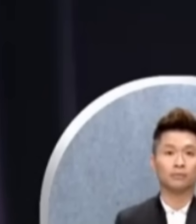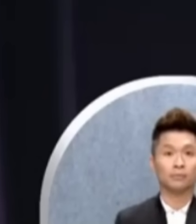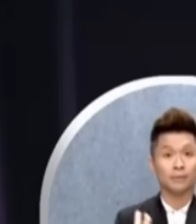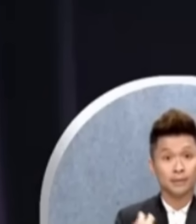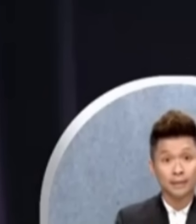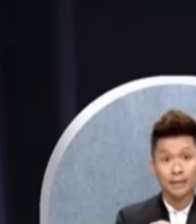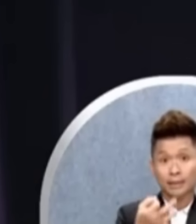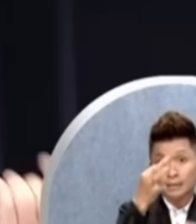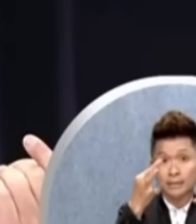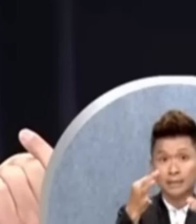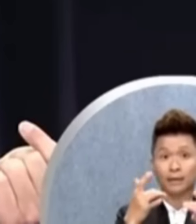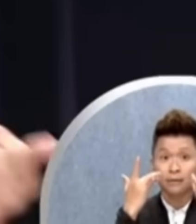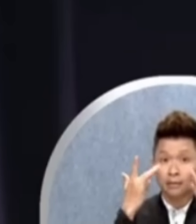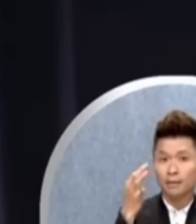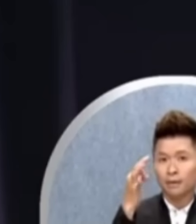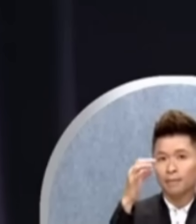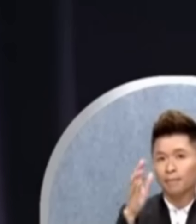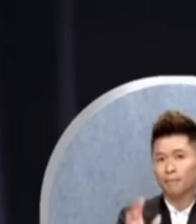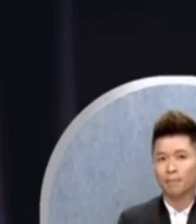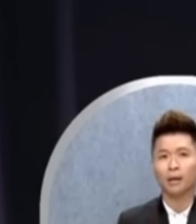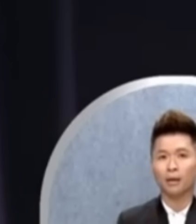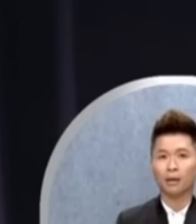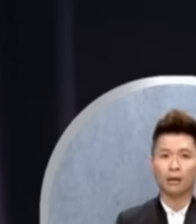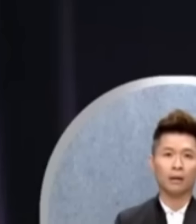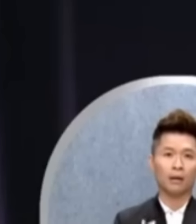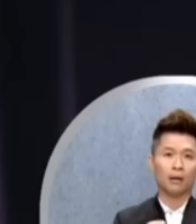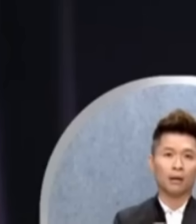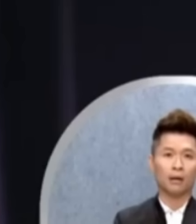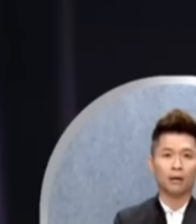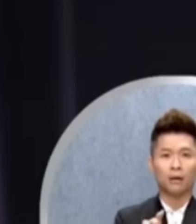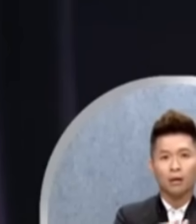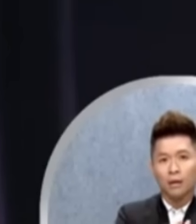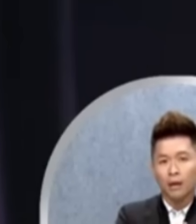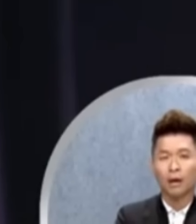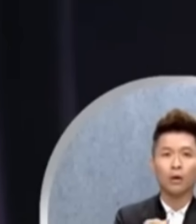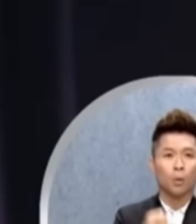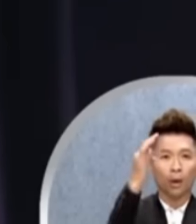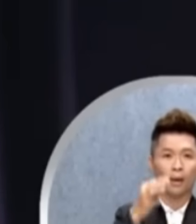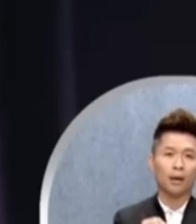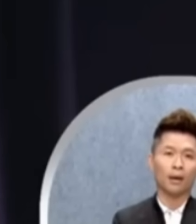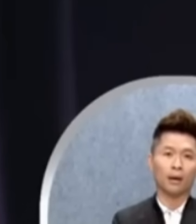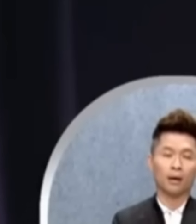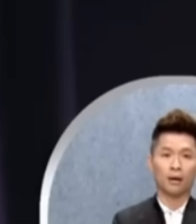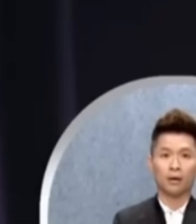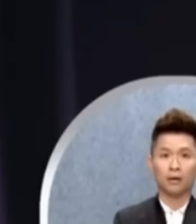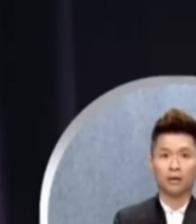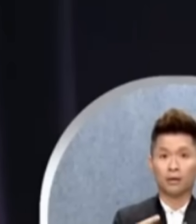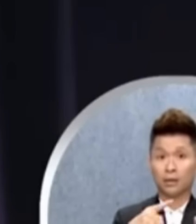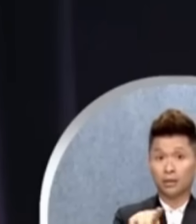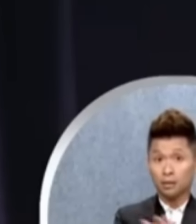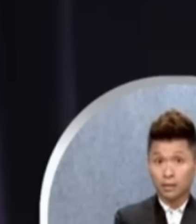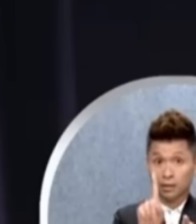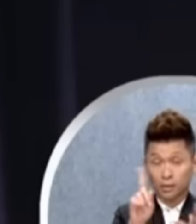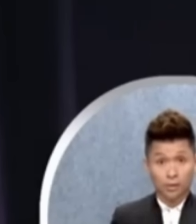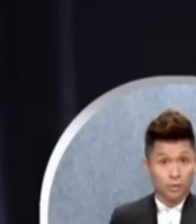菜價一跌 根除 農藥貴 肥料貴 工 一例一休一過 600萬勞工 共同一個心聲